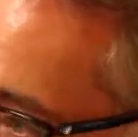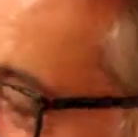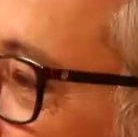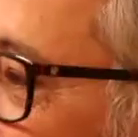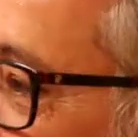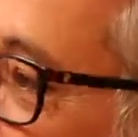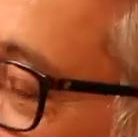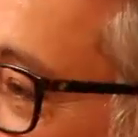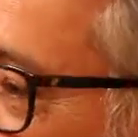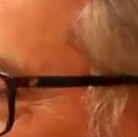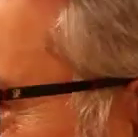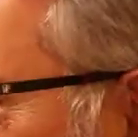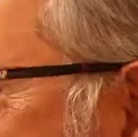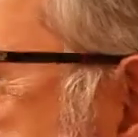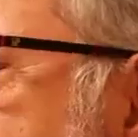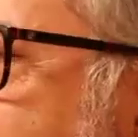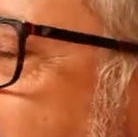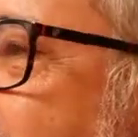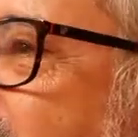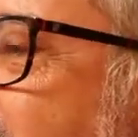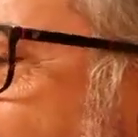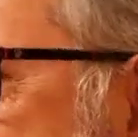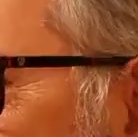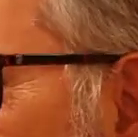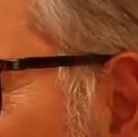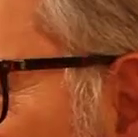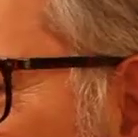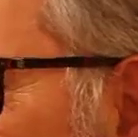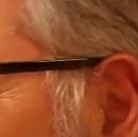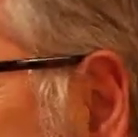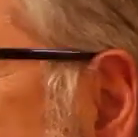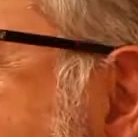lo despidieron porque era un contratado de Dirección. Después, en la presentación de este libre me quedé con ganas